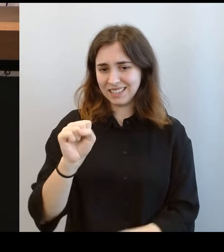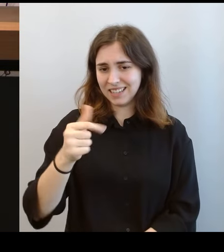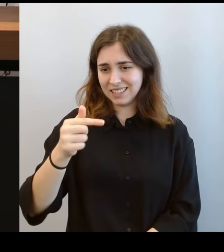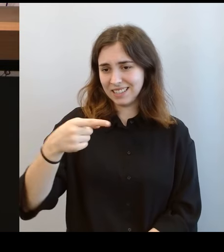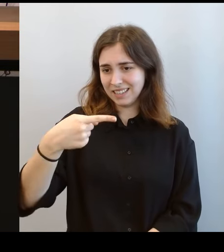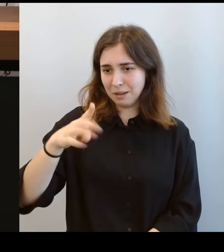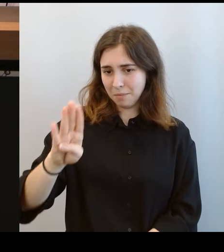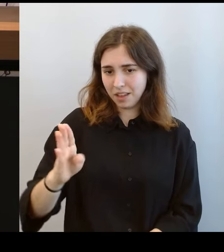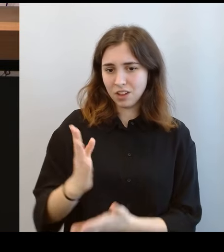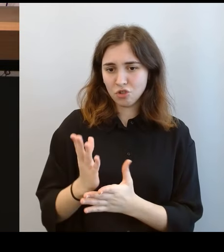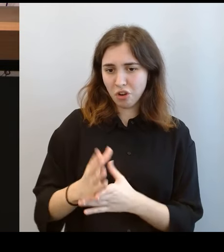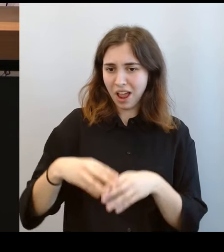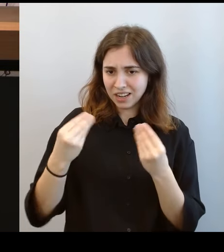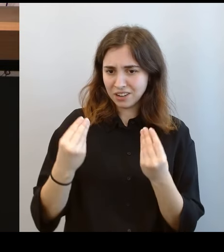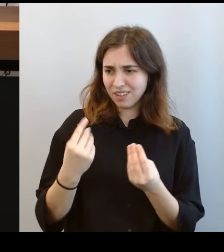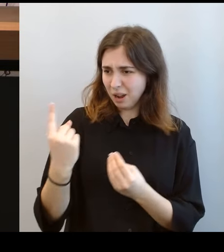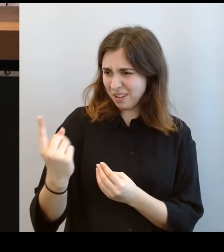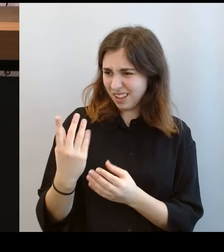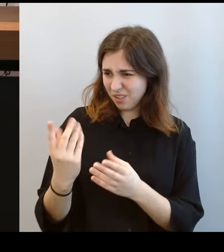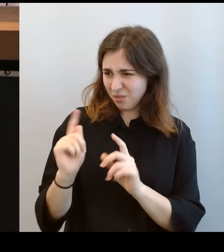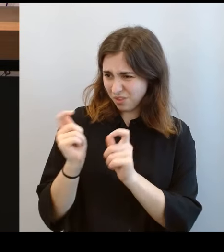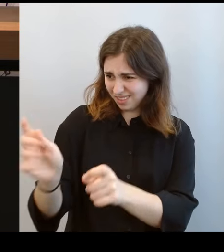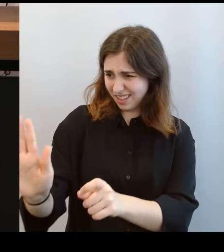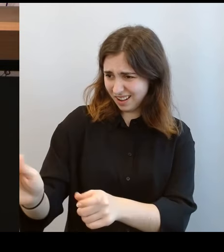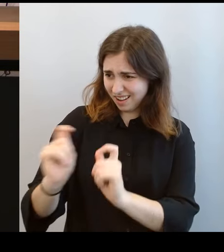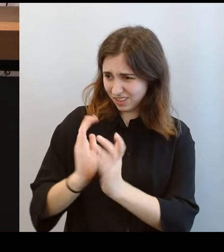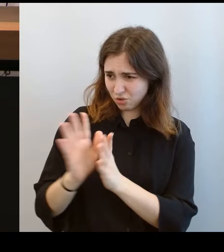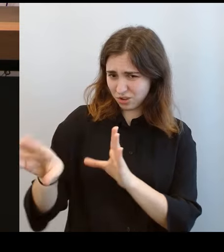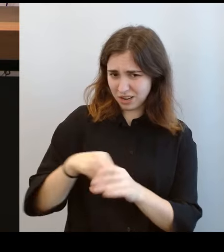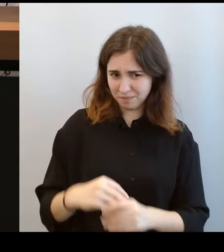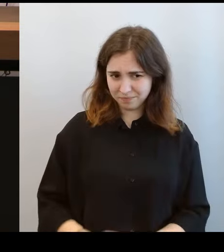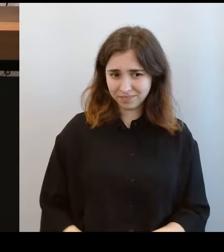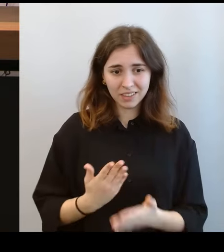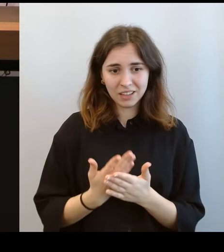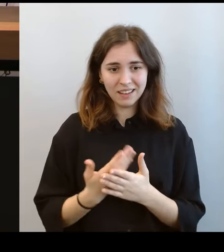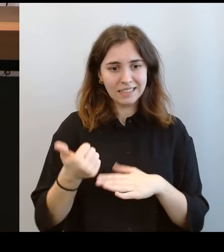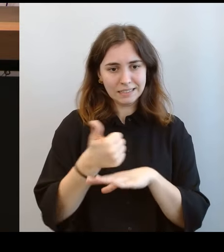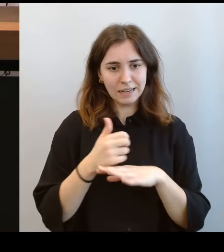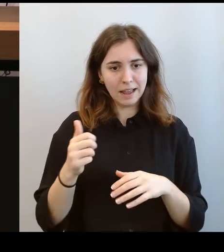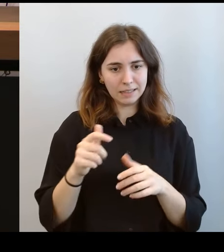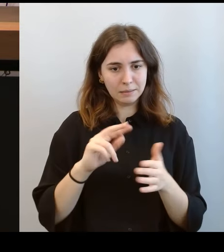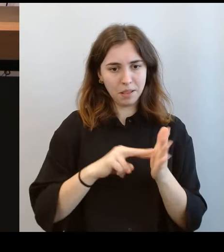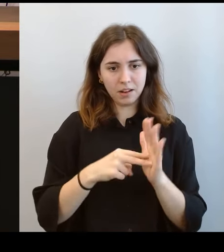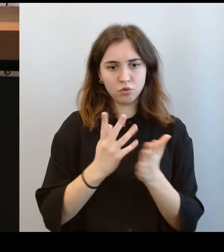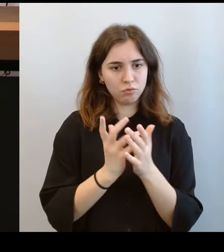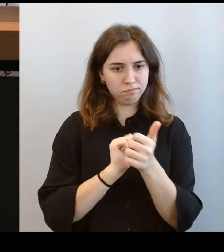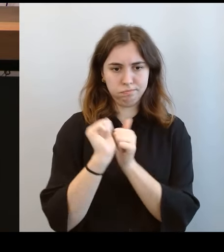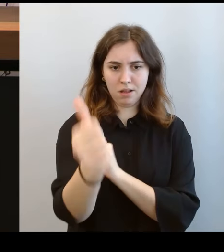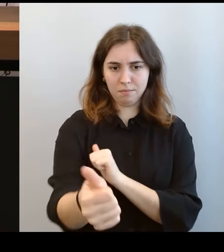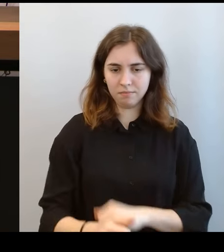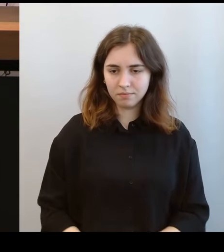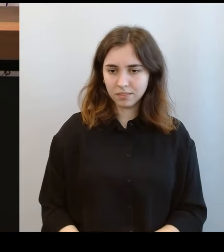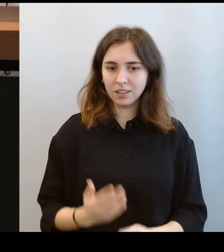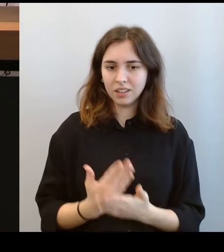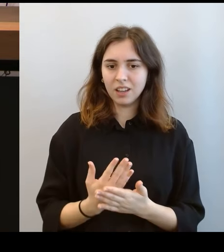Die Senatspläne sind weit fortgeschritten. Die Probleme werden jetzt von dieser Koalition mit Nachdruck bearbeitet. Dafür brauchen wir keinen Antrag der Grünen. (Beifall)